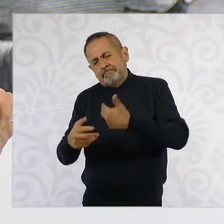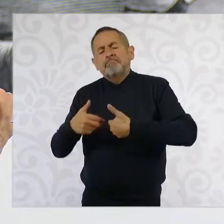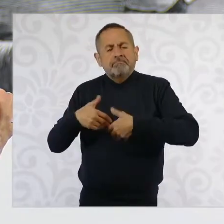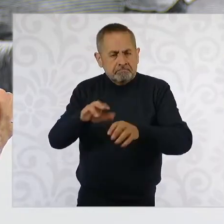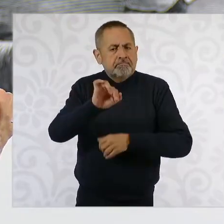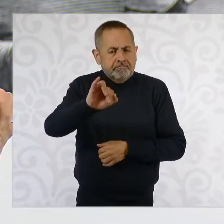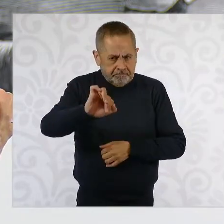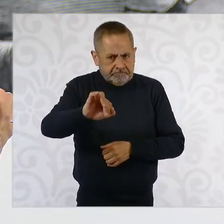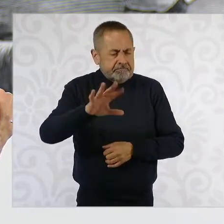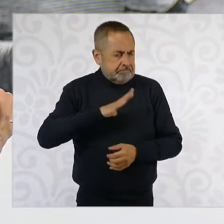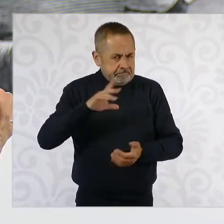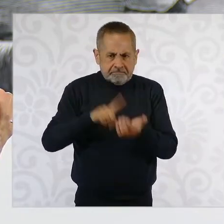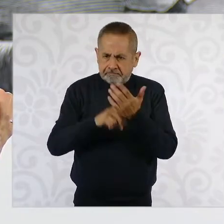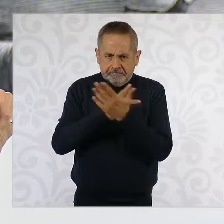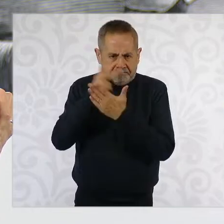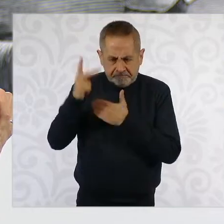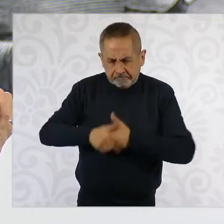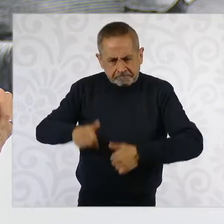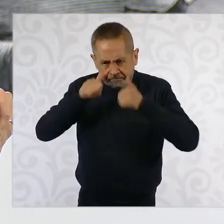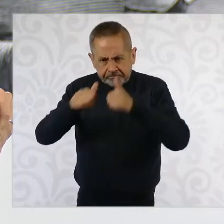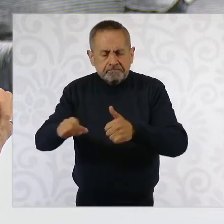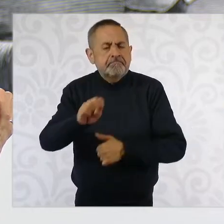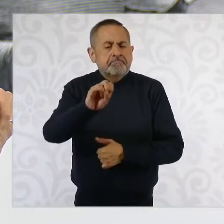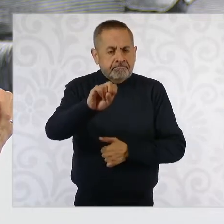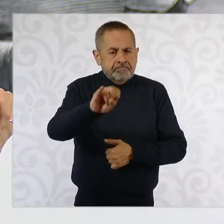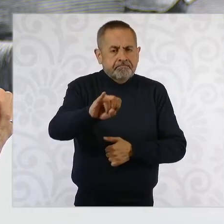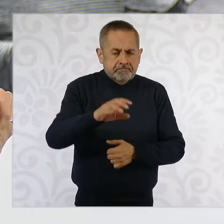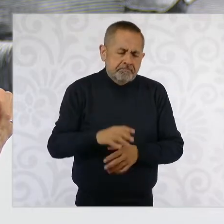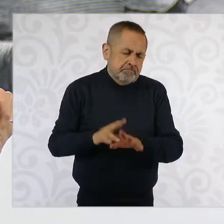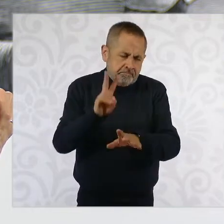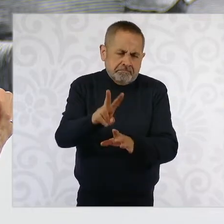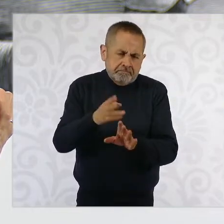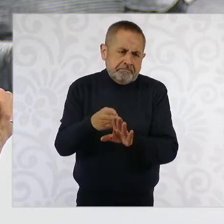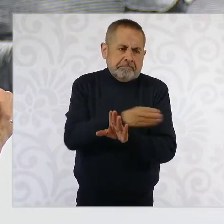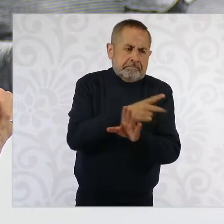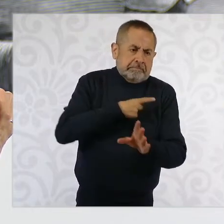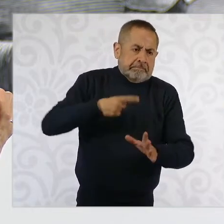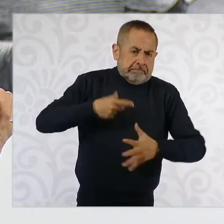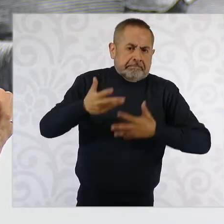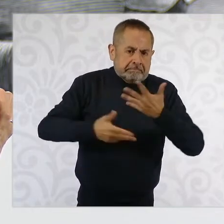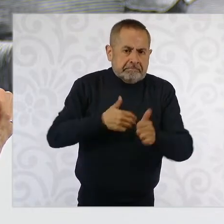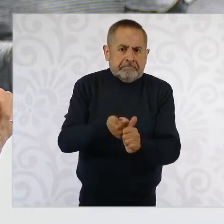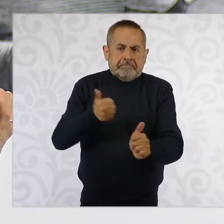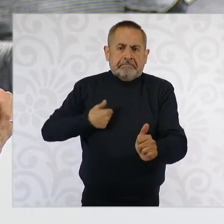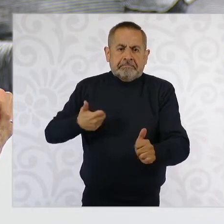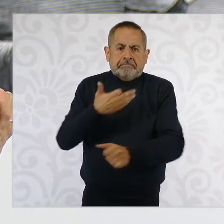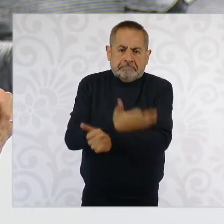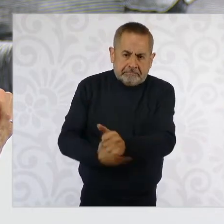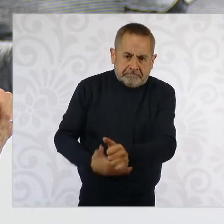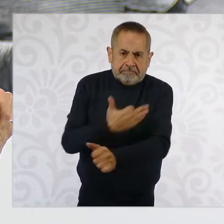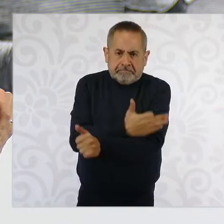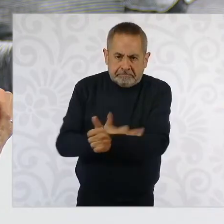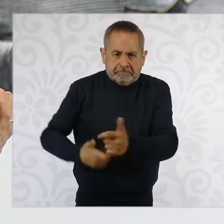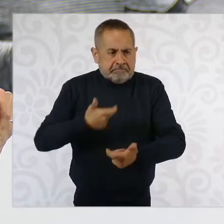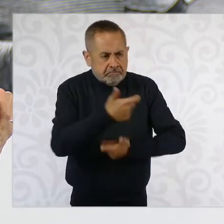integral y sí en efecto ha habido retrasos en el pago a proveedores pero en estos meses se van a